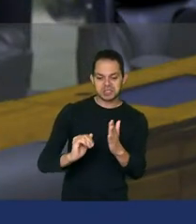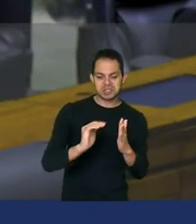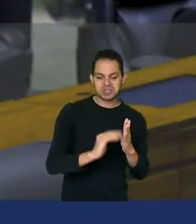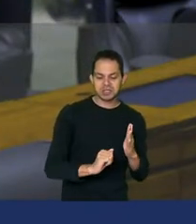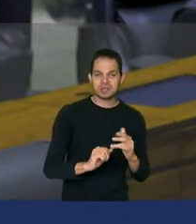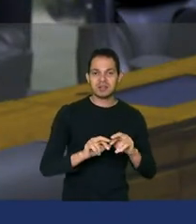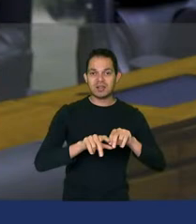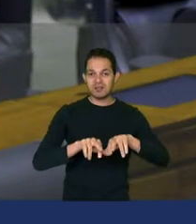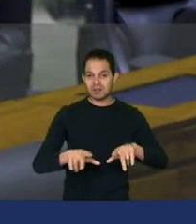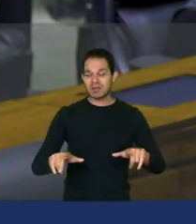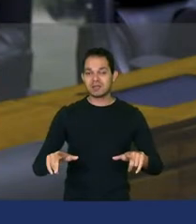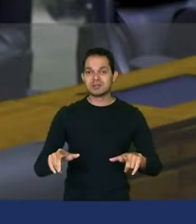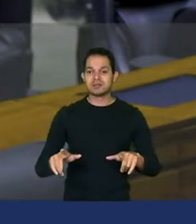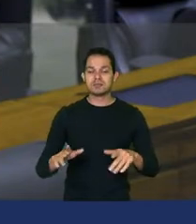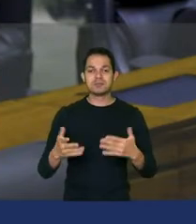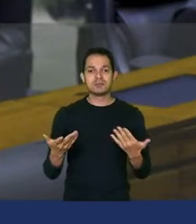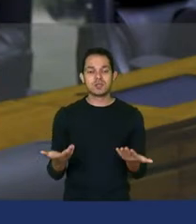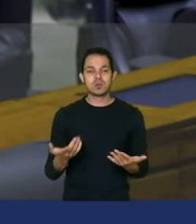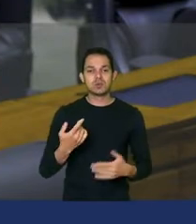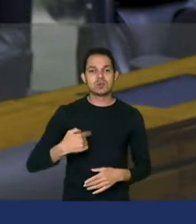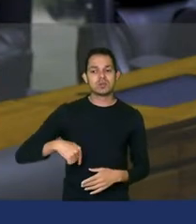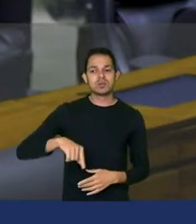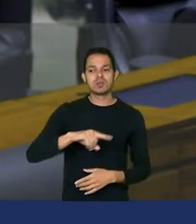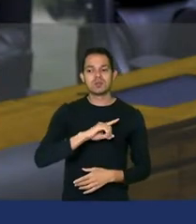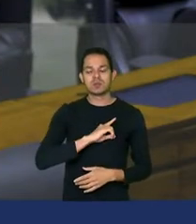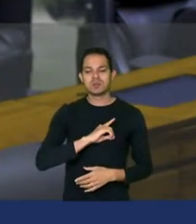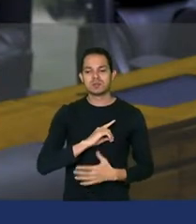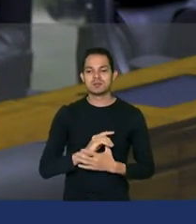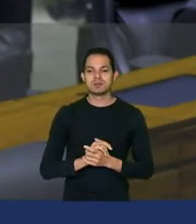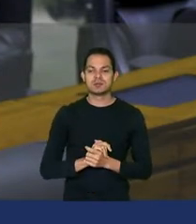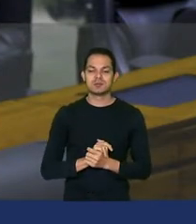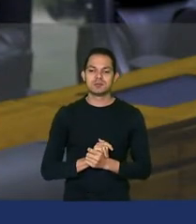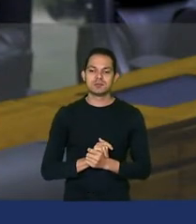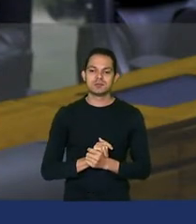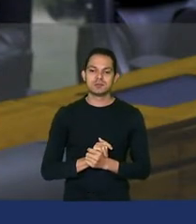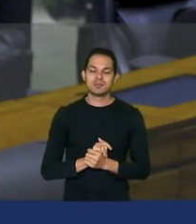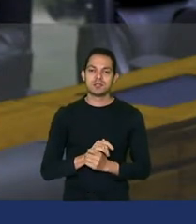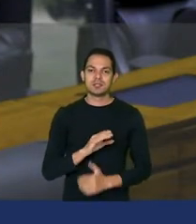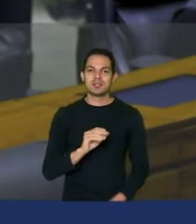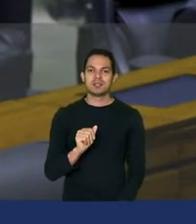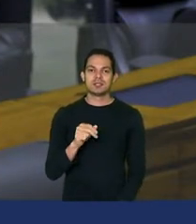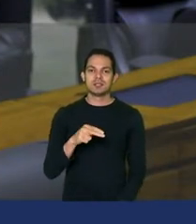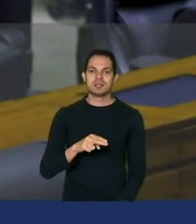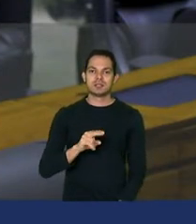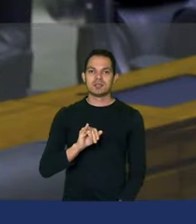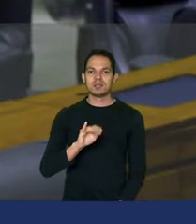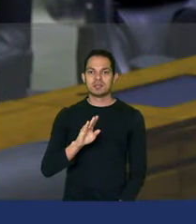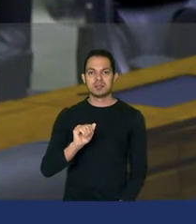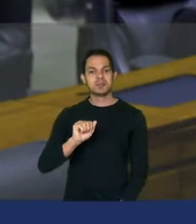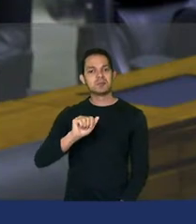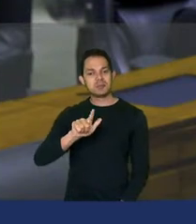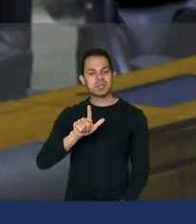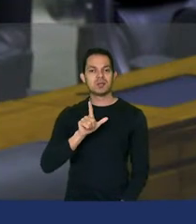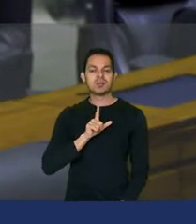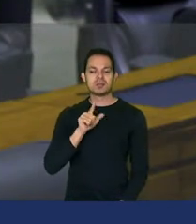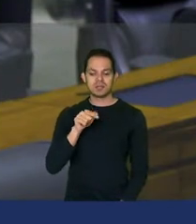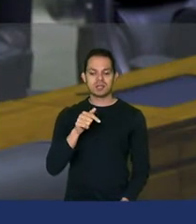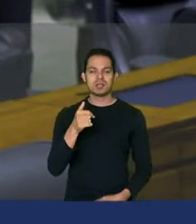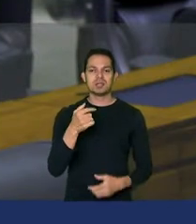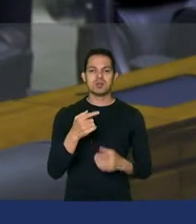TIRAR IMPOSTOS DE OUTROS SEGMENTOS DA SOCIEDADE. ENTÃO NÓS... É UMA CANIBALIZAÇÃO OS JOGOS, PORQUE ELE TENTA SER